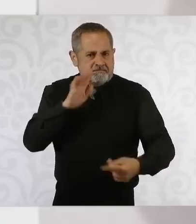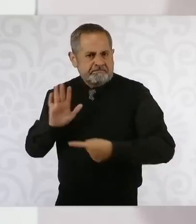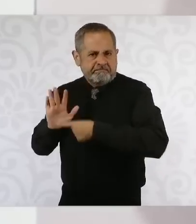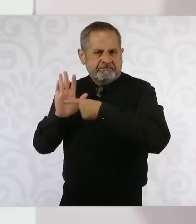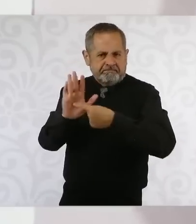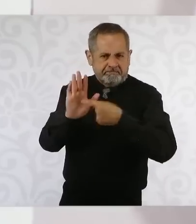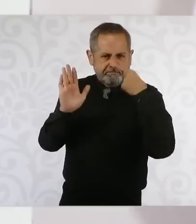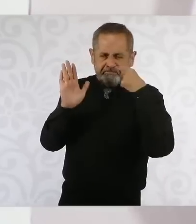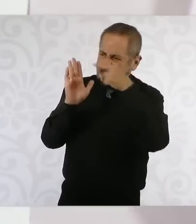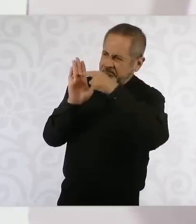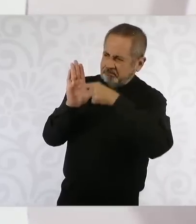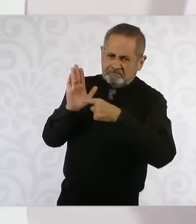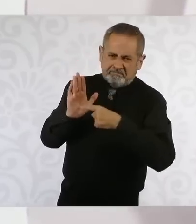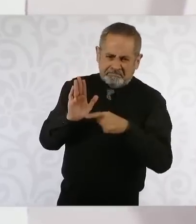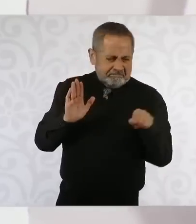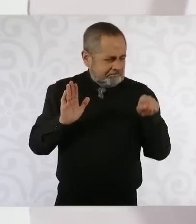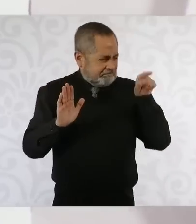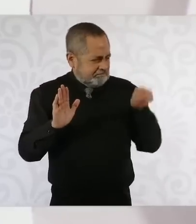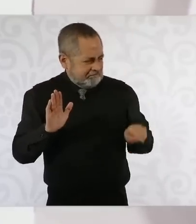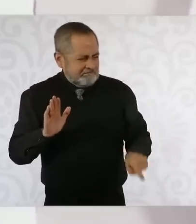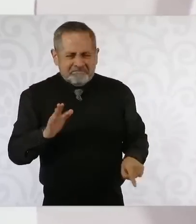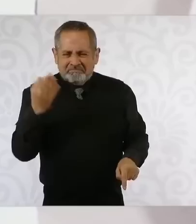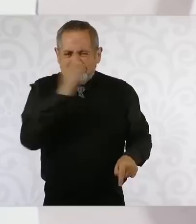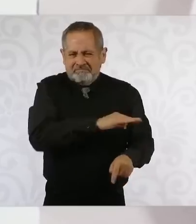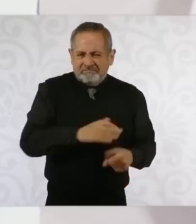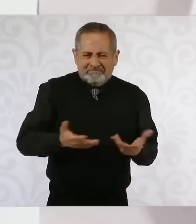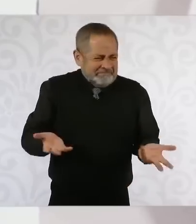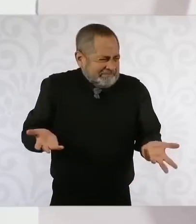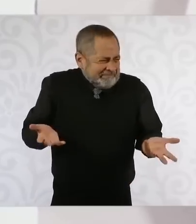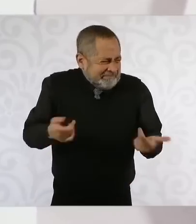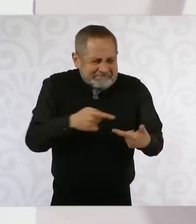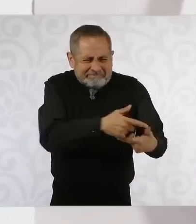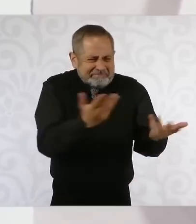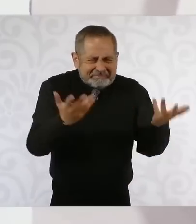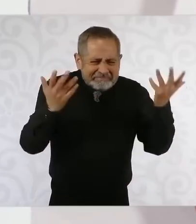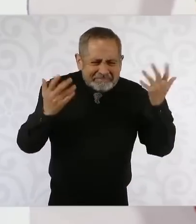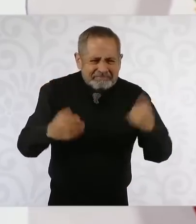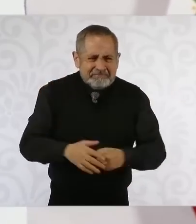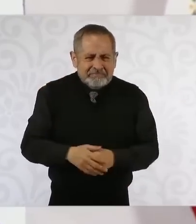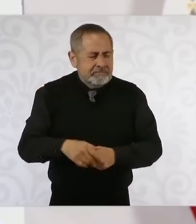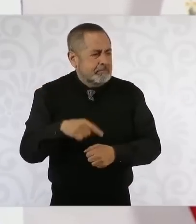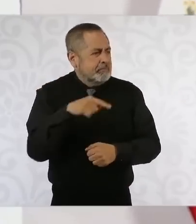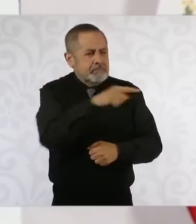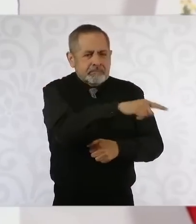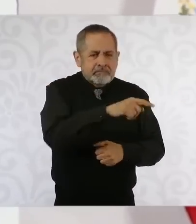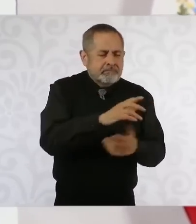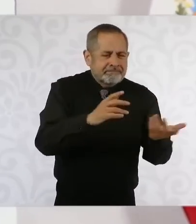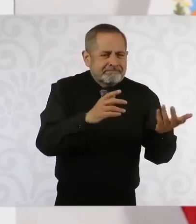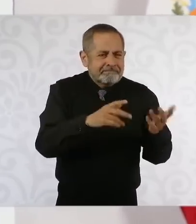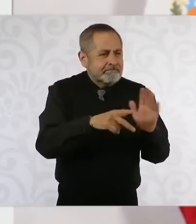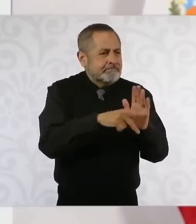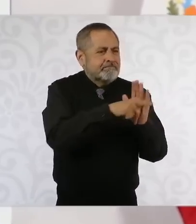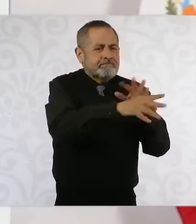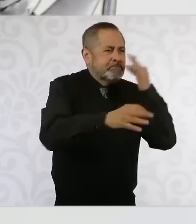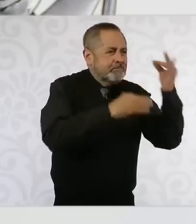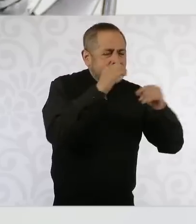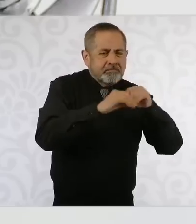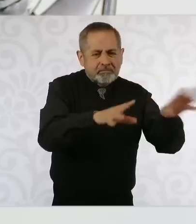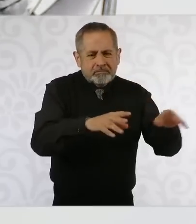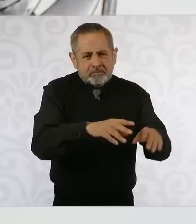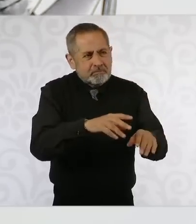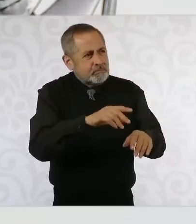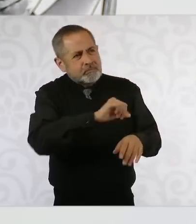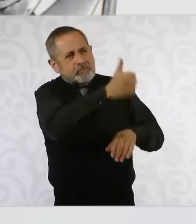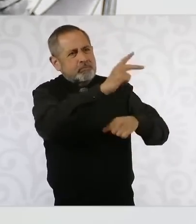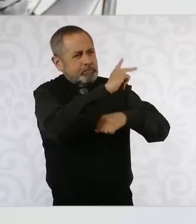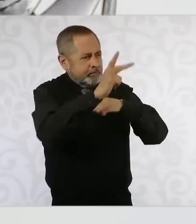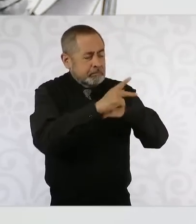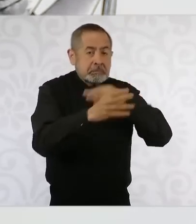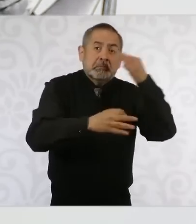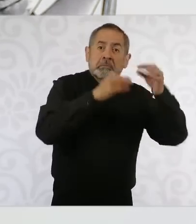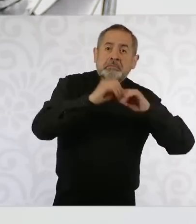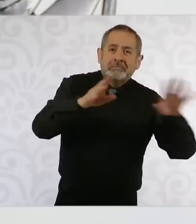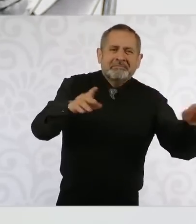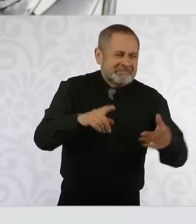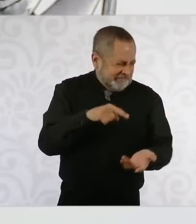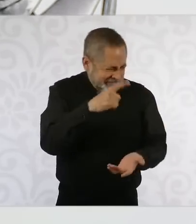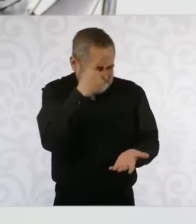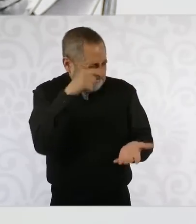que un medio que no sea mexicano o no publique notas que no son creíbles desde la perspectiva